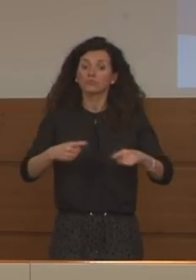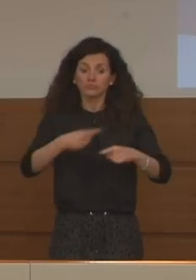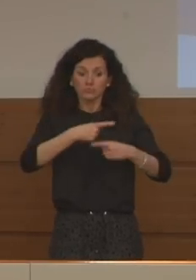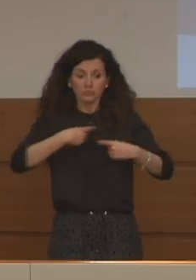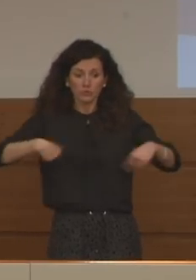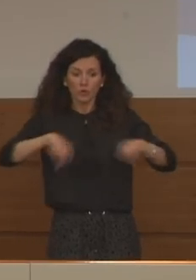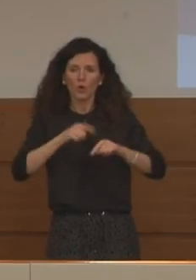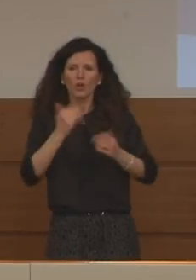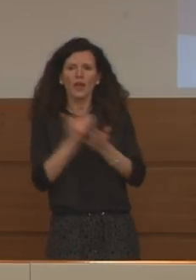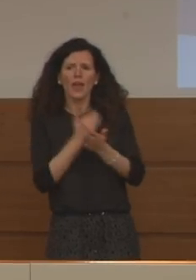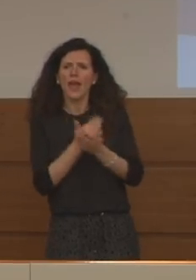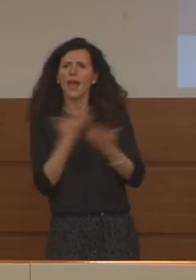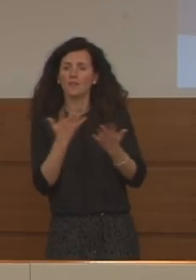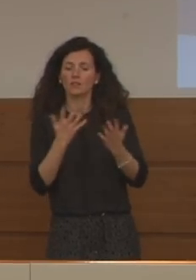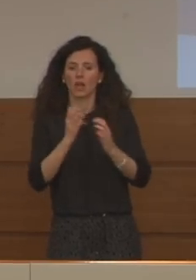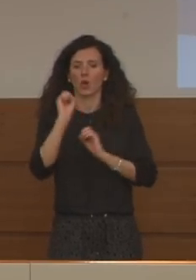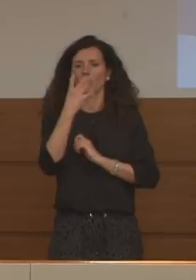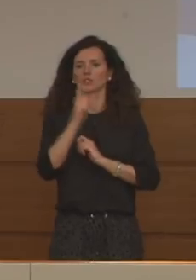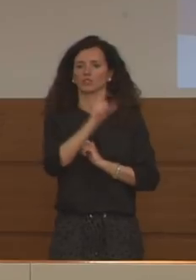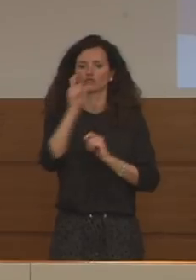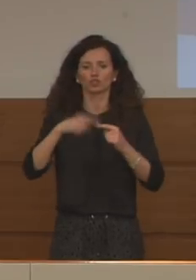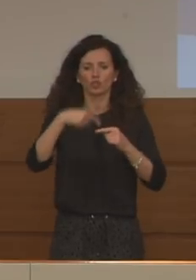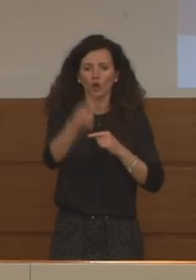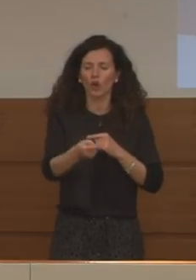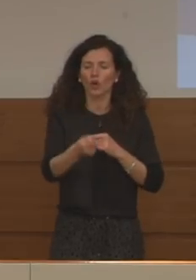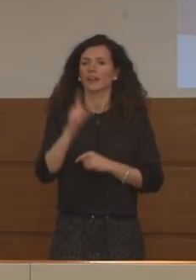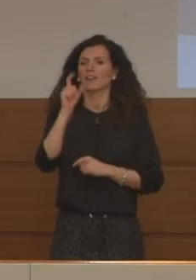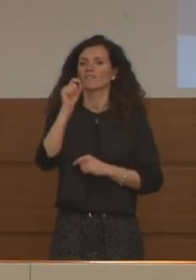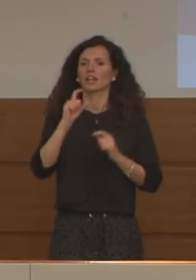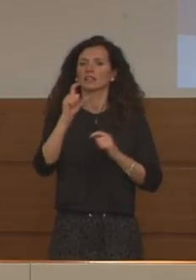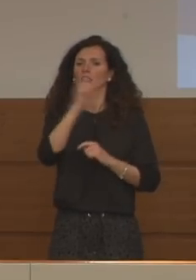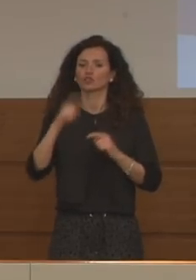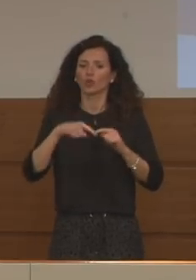quindici giorni o tra venti giorni abbiamo di nuovo o possiamo